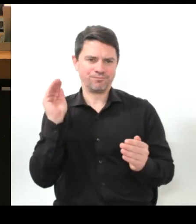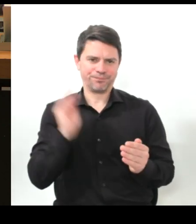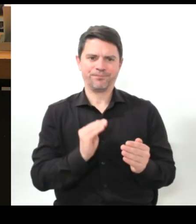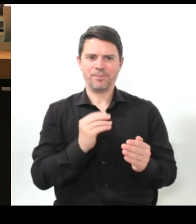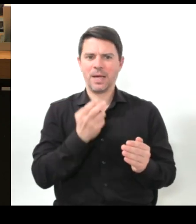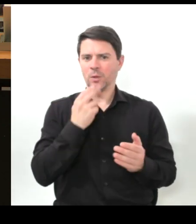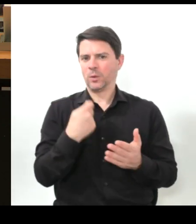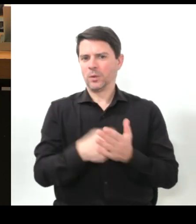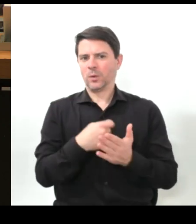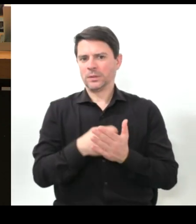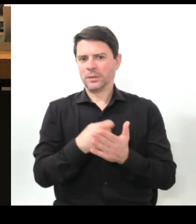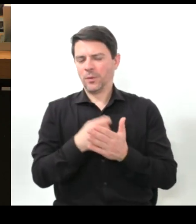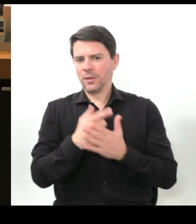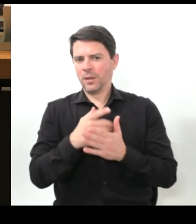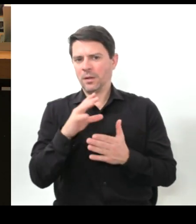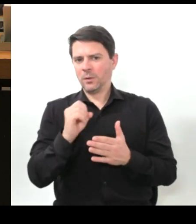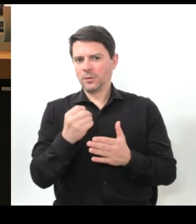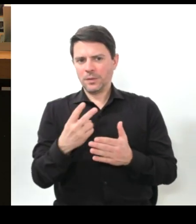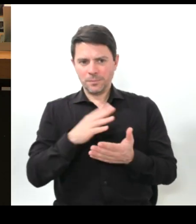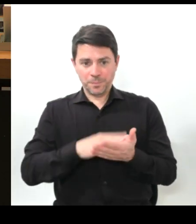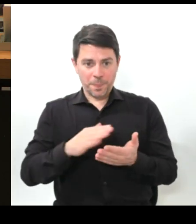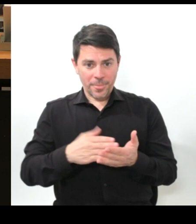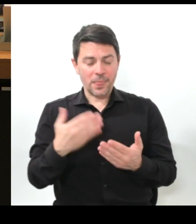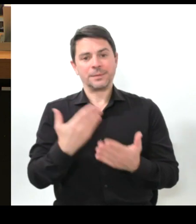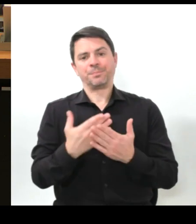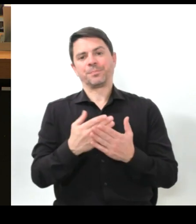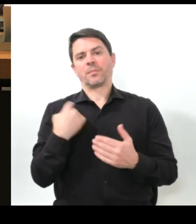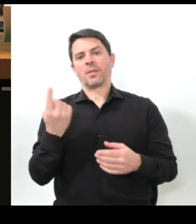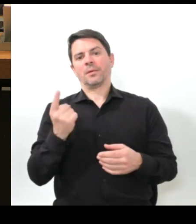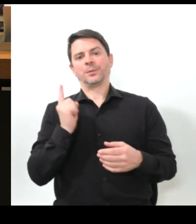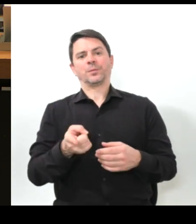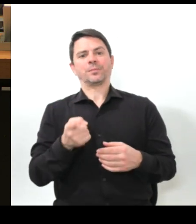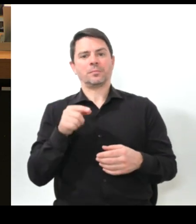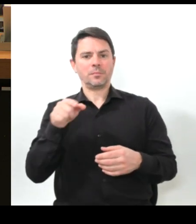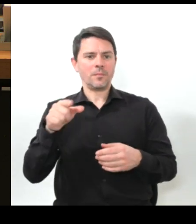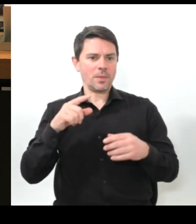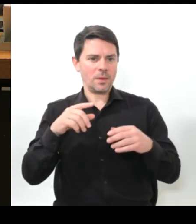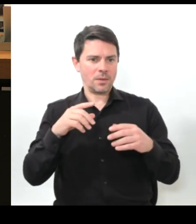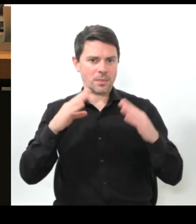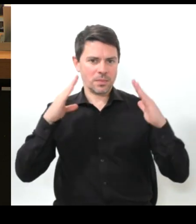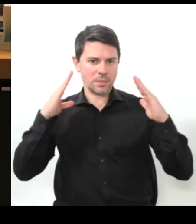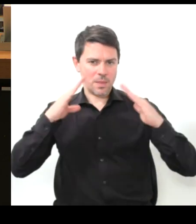Ich kann mir auch vorstellen, dass für das Berliner Solargesetzt noch einmal nach schärfen müssen.